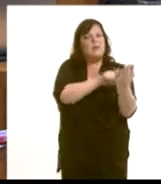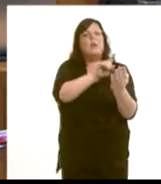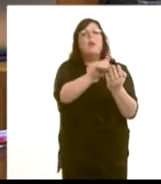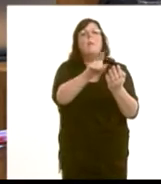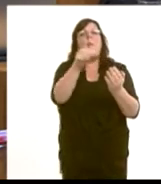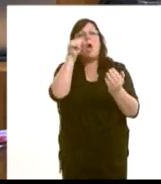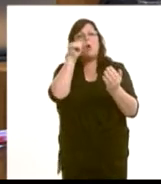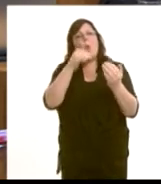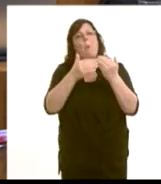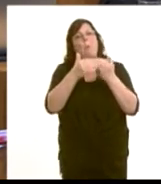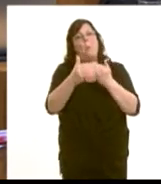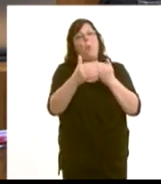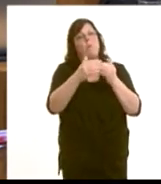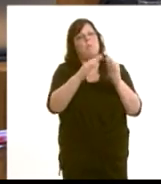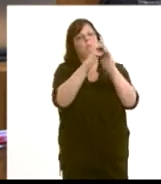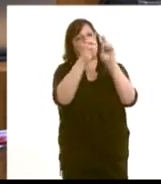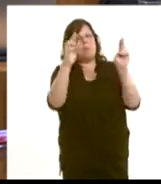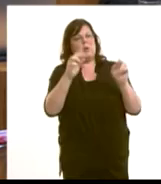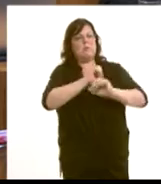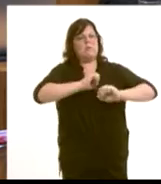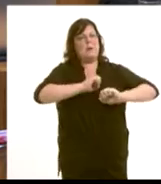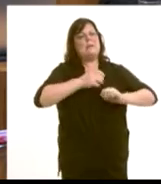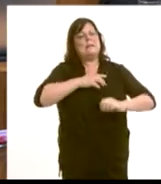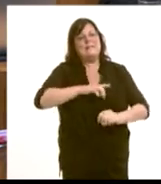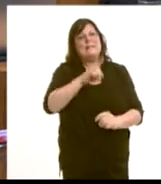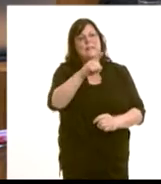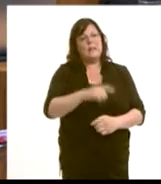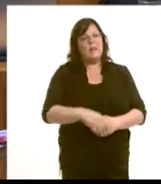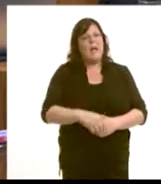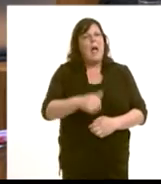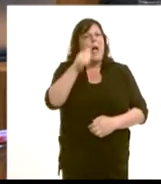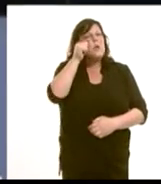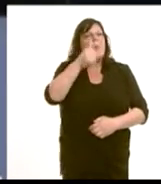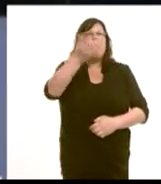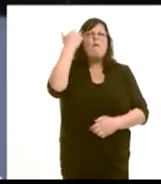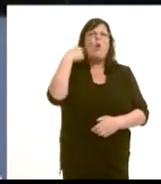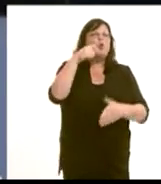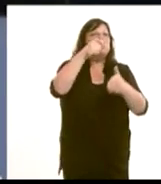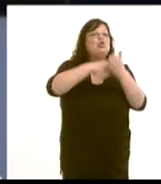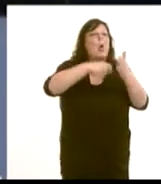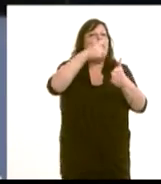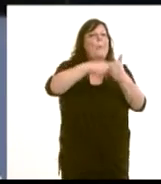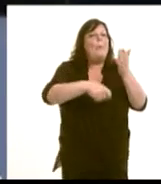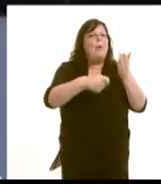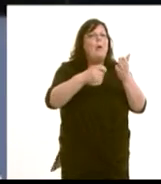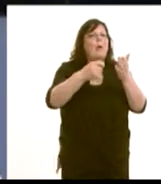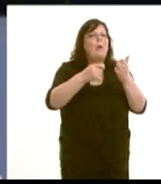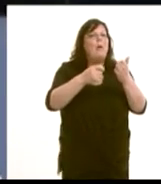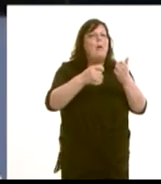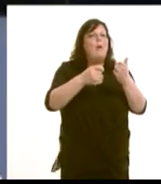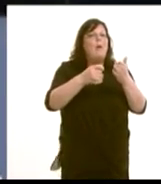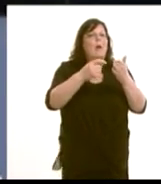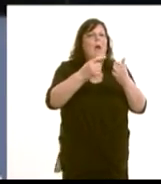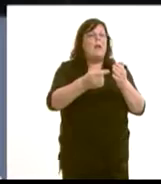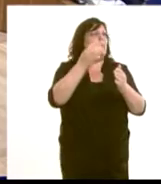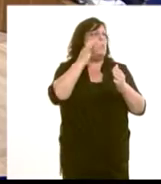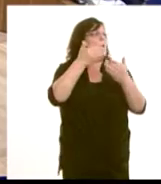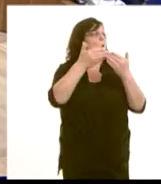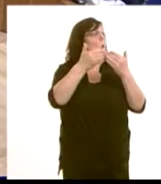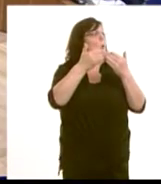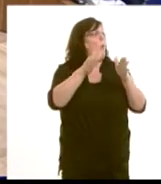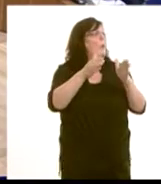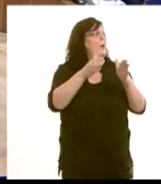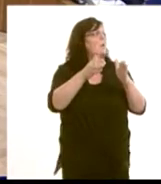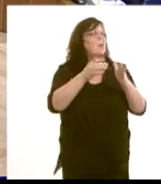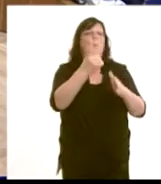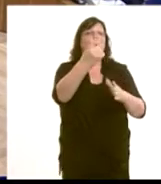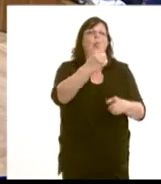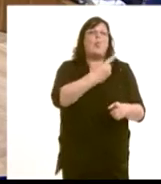oddi yno nawró1,000 ar y dechrauófelly maeín amlwg bod yn rhaid datrys y broblem cyn gynted